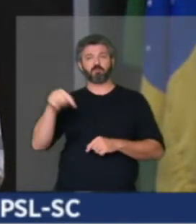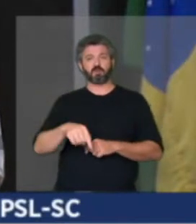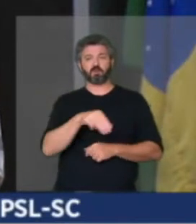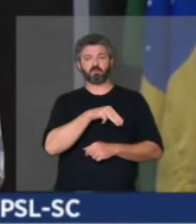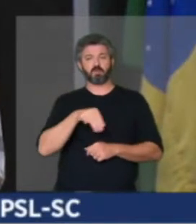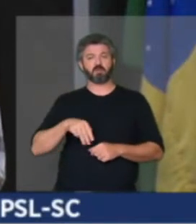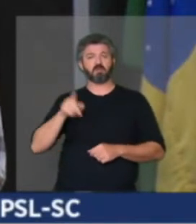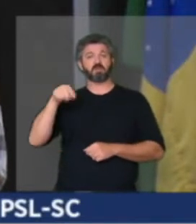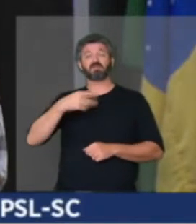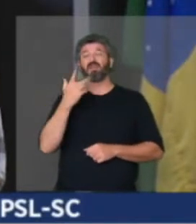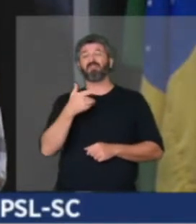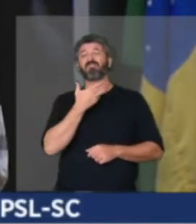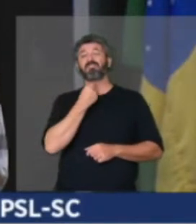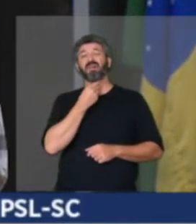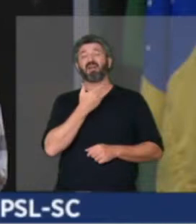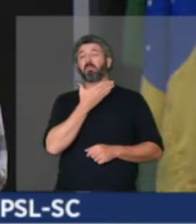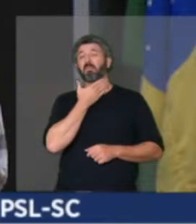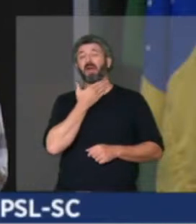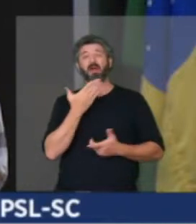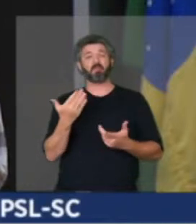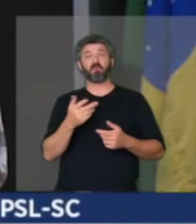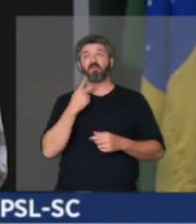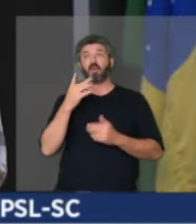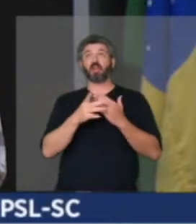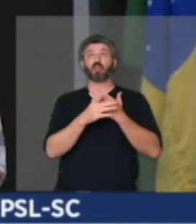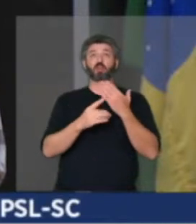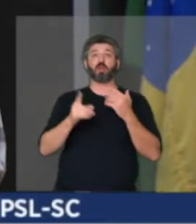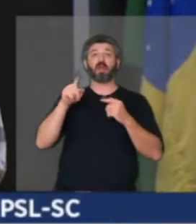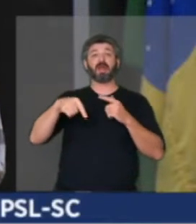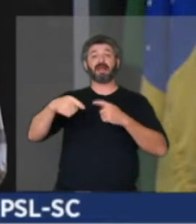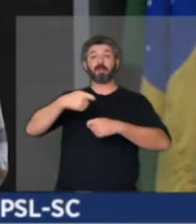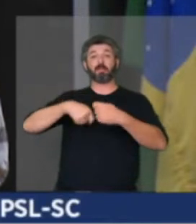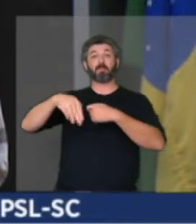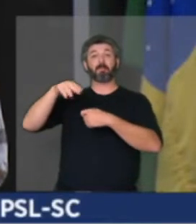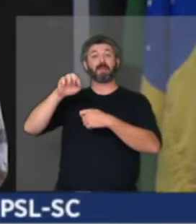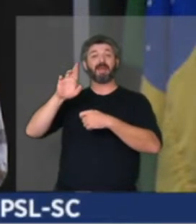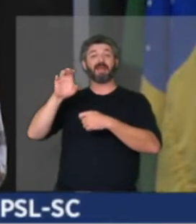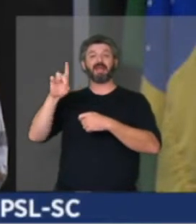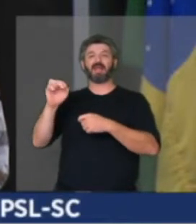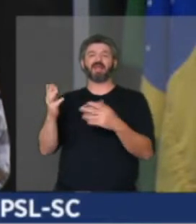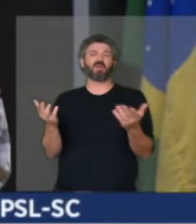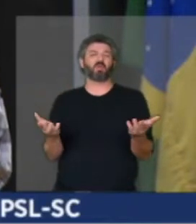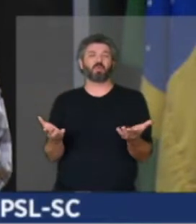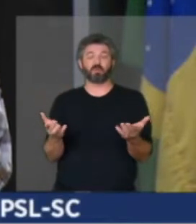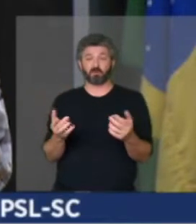DÓLAR É UMA QUESTÃO DE MERCADO, SE O DÓLAR TIVESSE CAÍDO ELE TERIA SIDO PREJUDICADO ENTÃO POR ISSO NÓS QUEREMOS QUE NO MÉRITO, TODOS OS PARTIDOS E LÍDERES